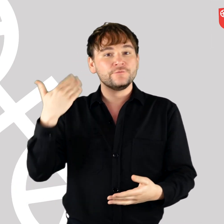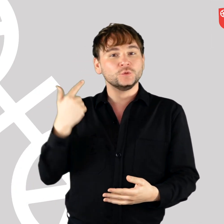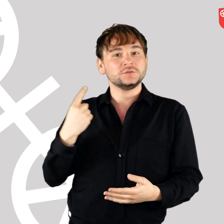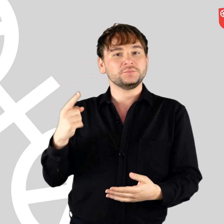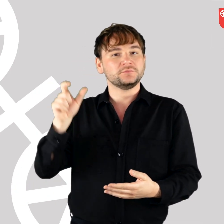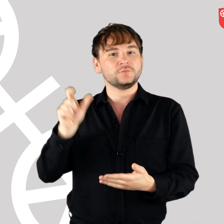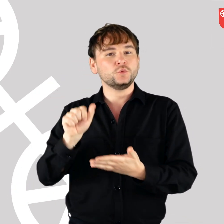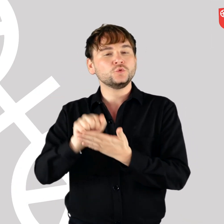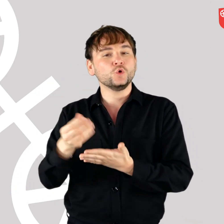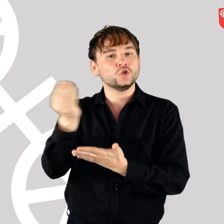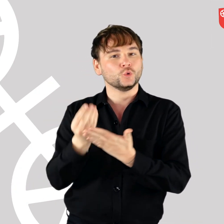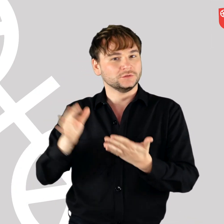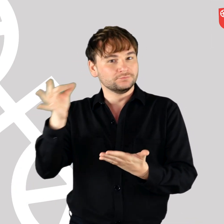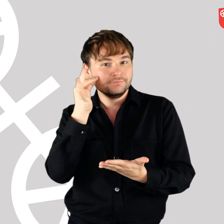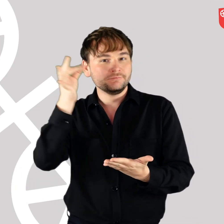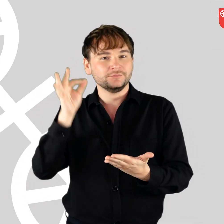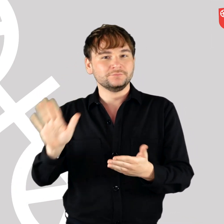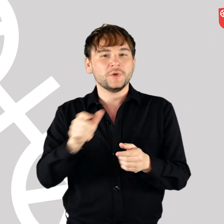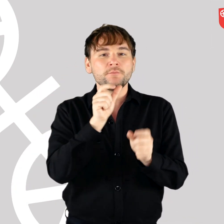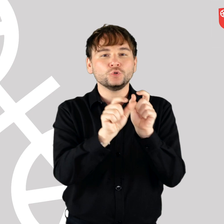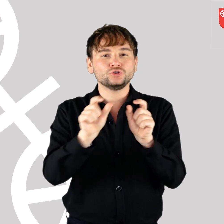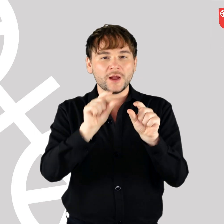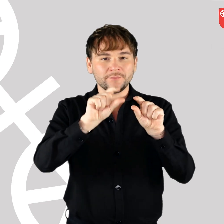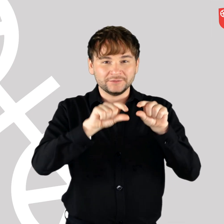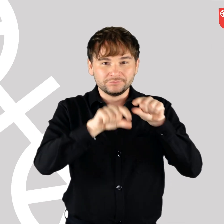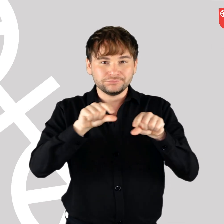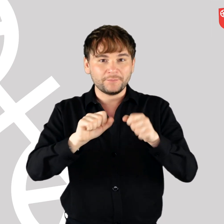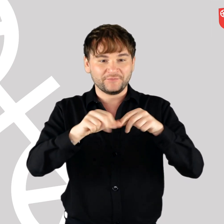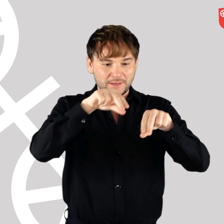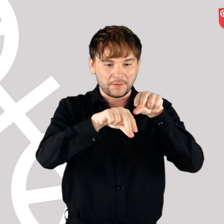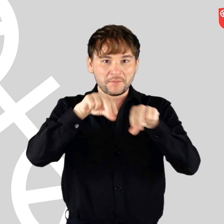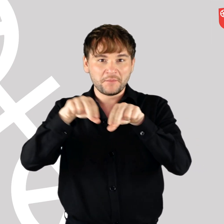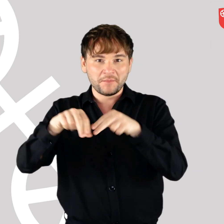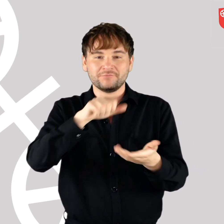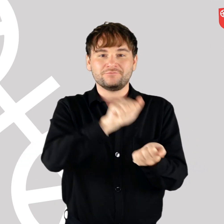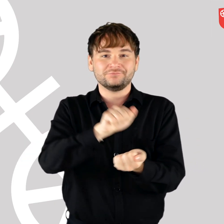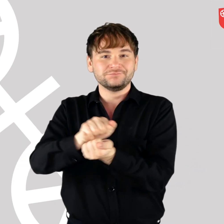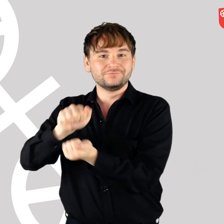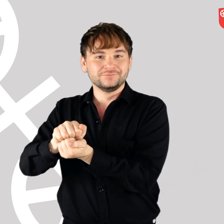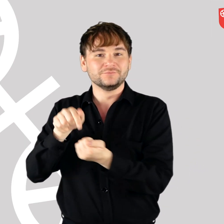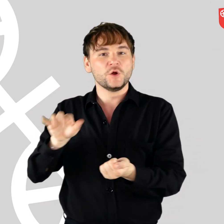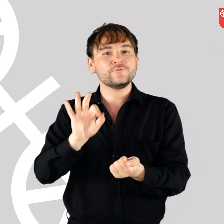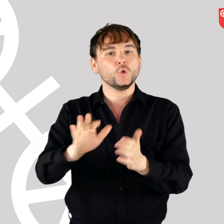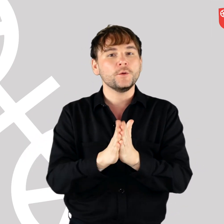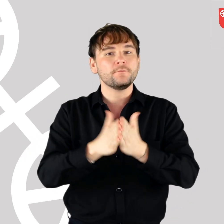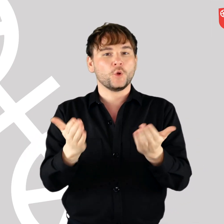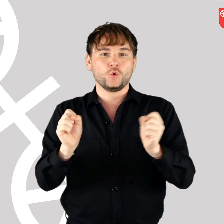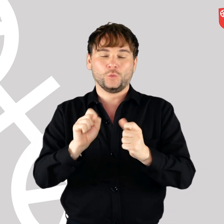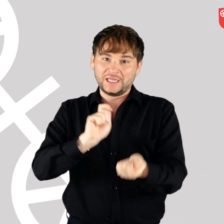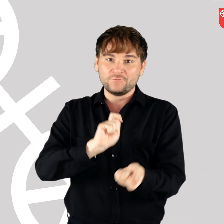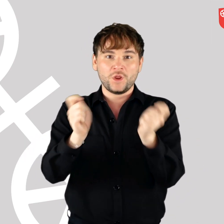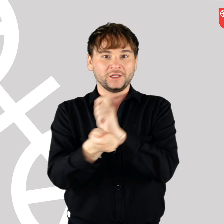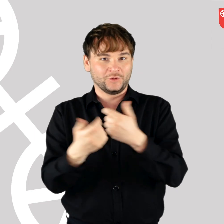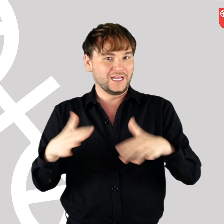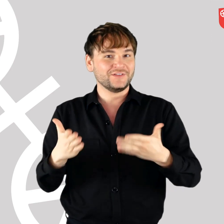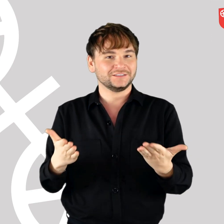Seine Erfindung der Druckkunst mit beweglichen Lettern war eine Medienrevolution.